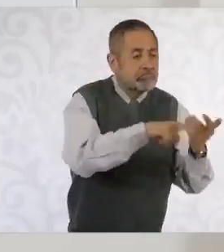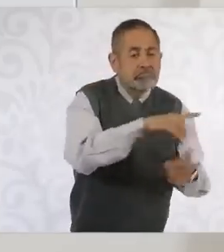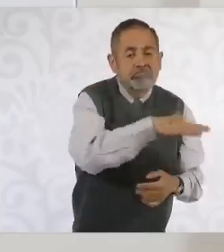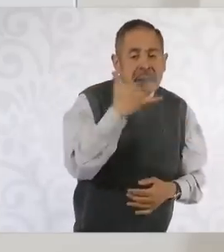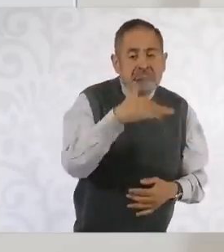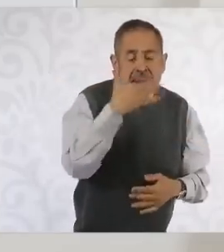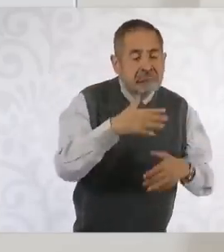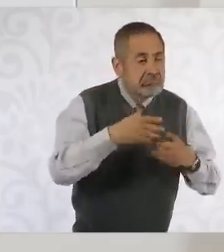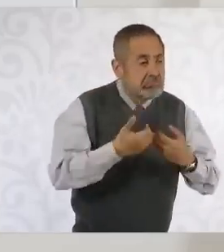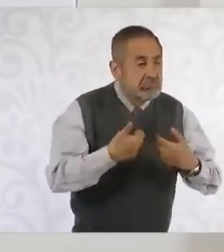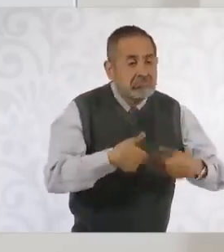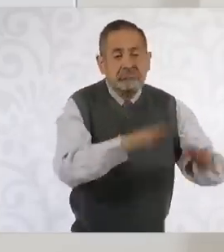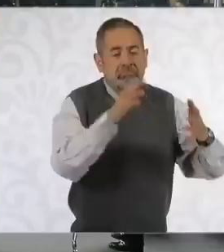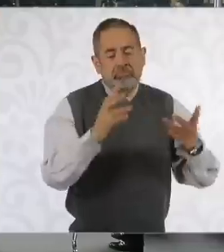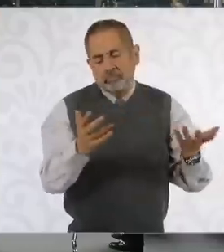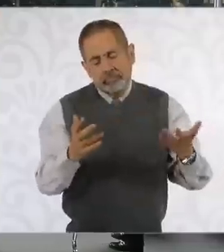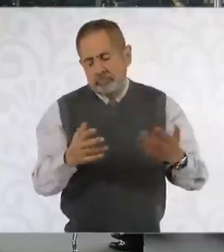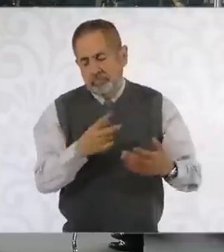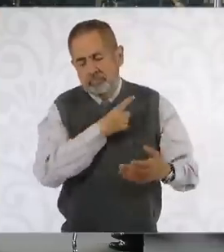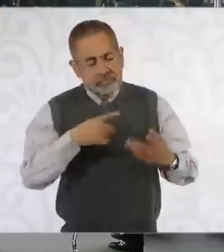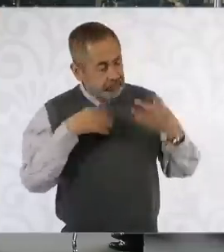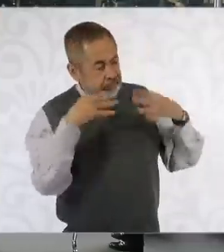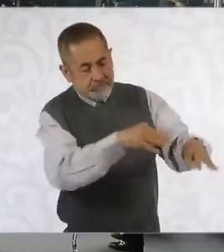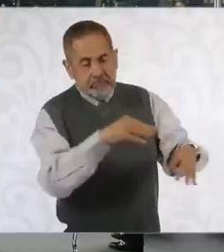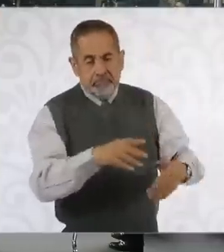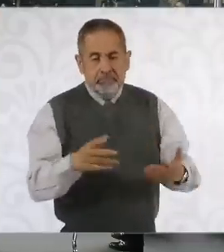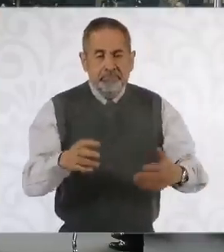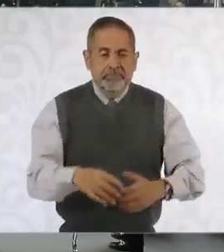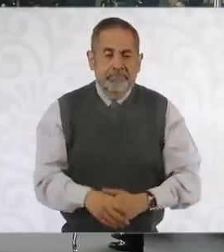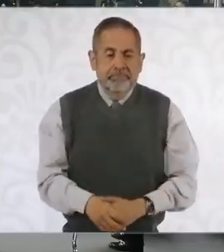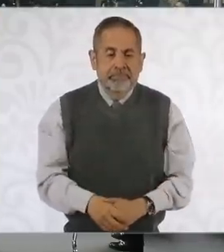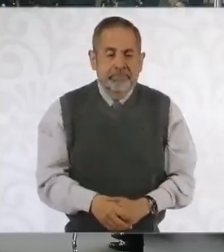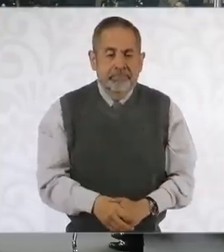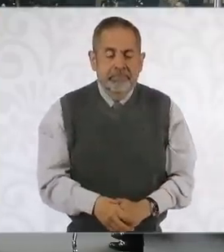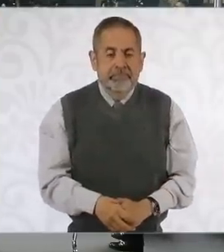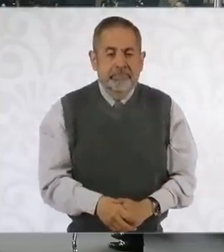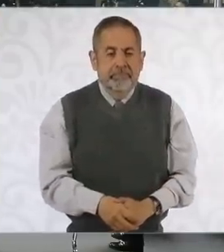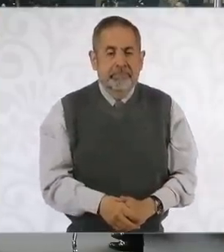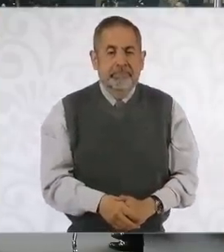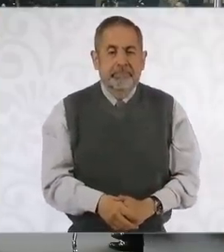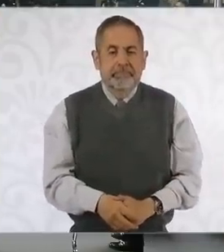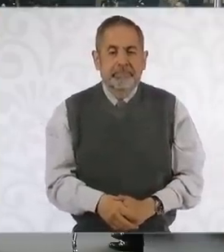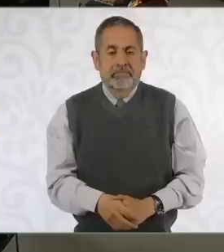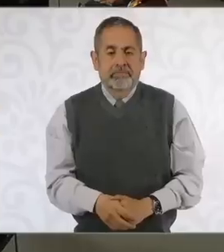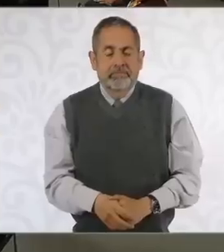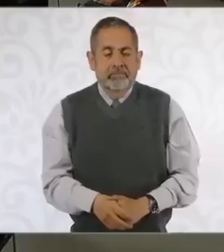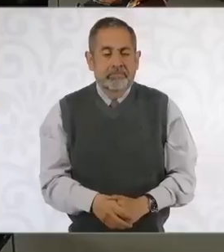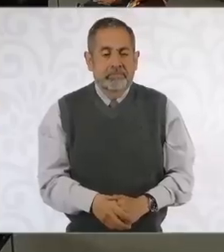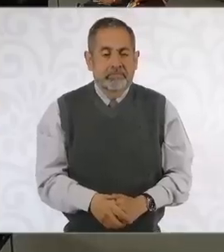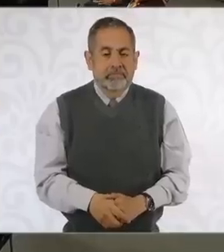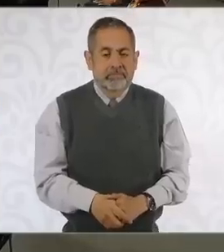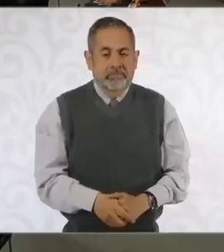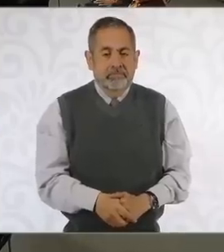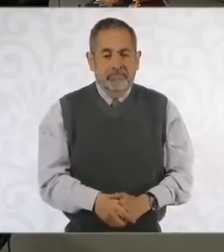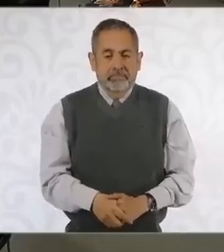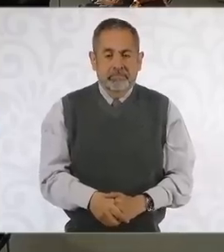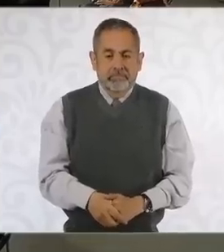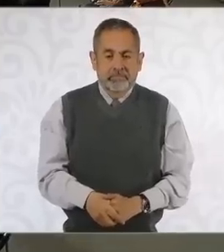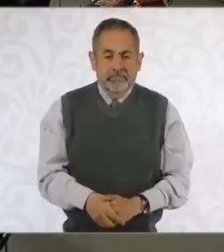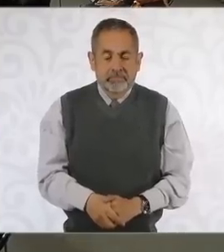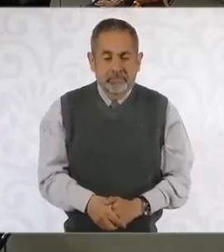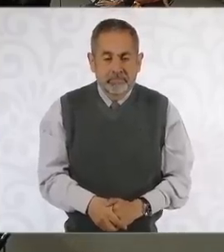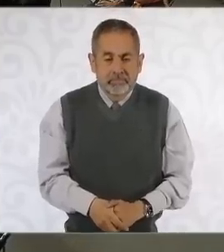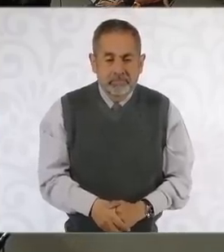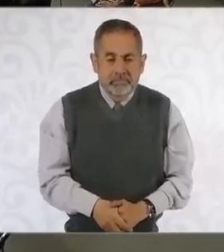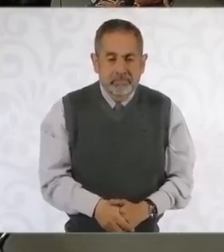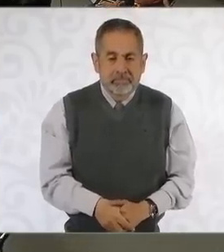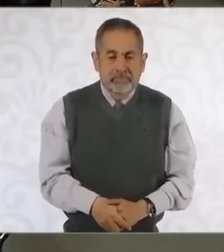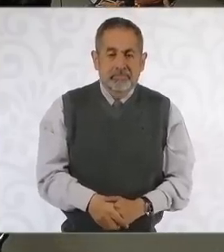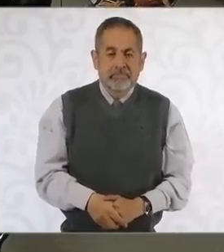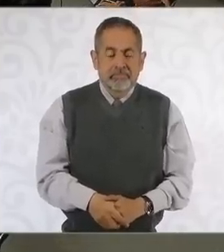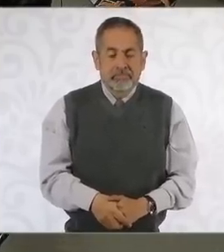esta compañero ese nuevo tribunal los podría de